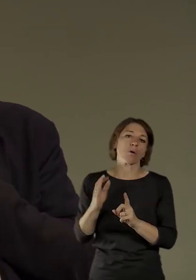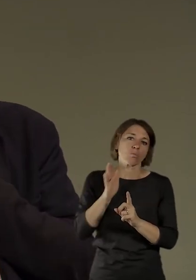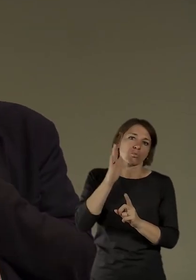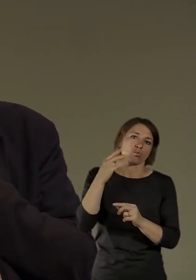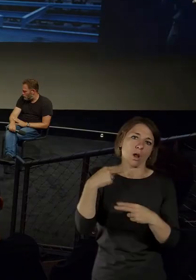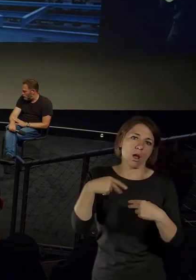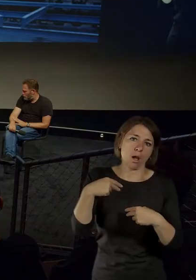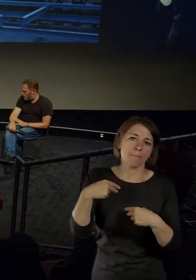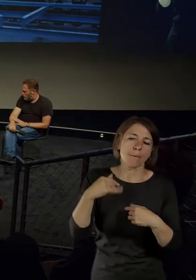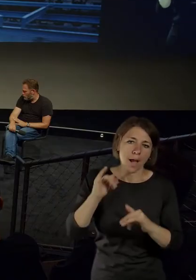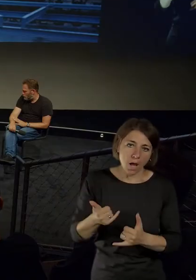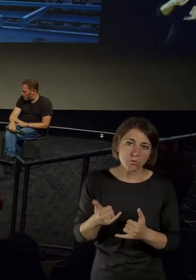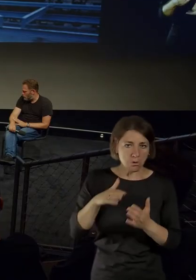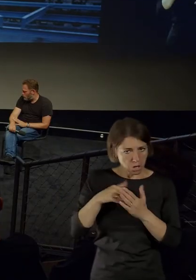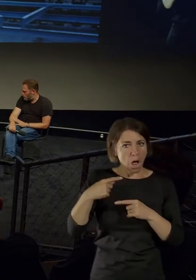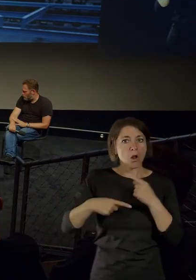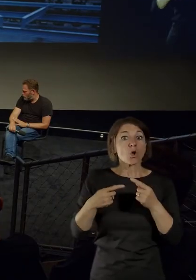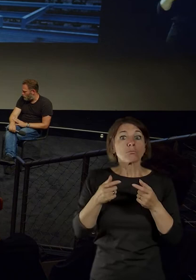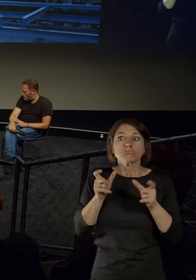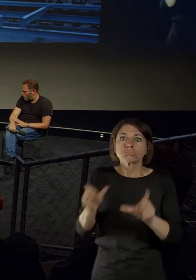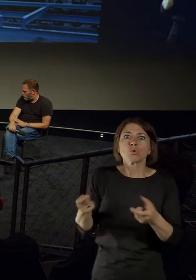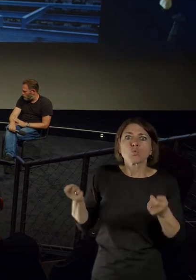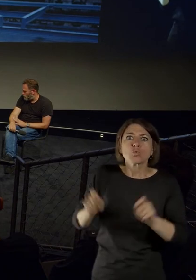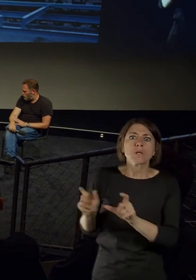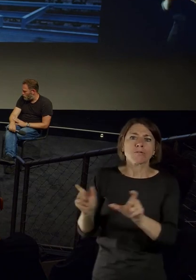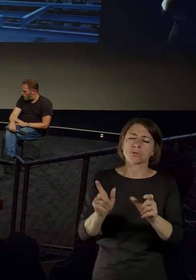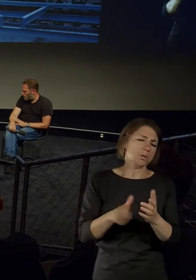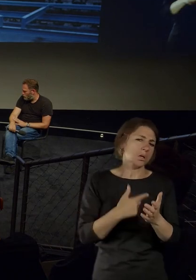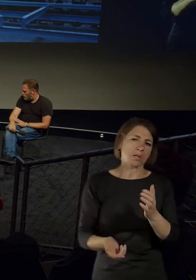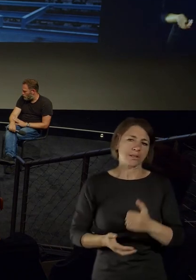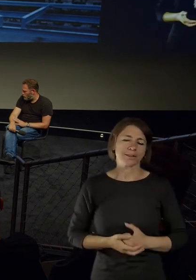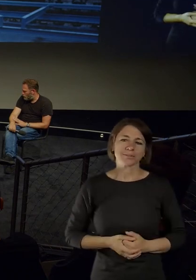Ještě možná zkusit srovnat slovník.